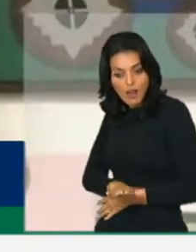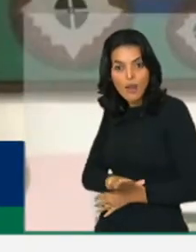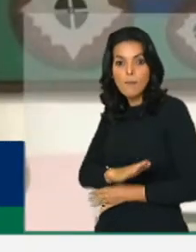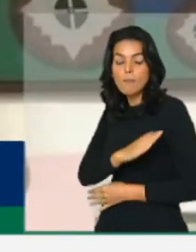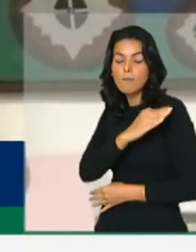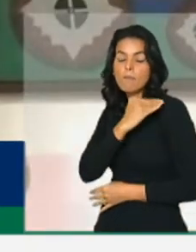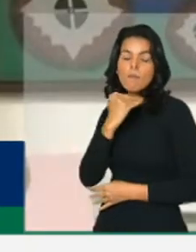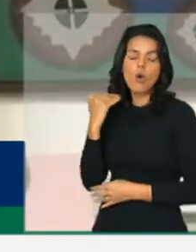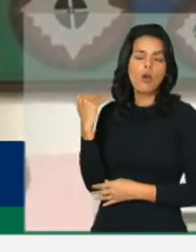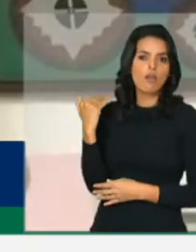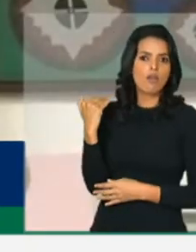SE FOI FEITA JUSTIÇA AINDA QUE... A VIDA DAQUELE MENINO